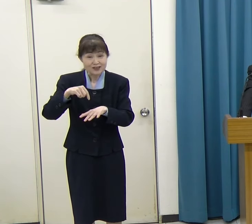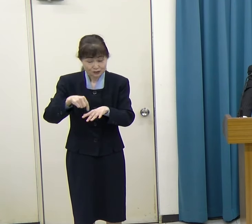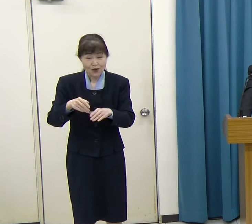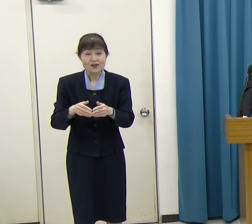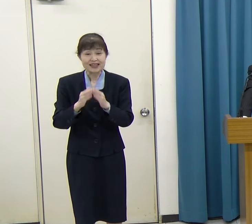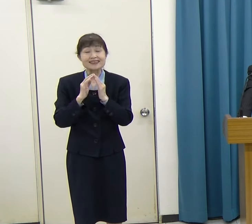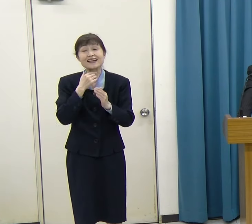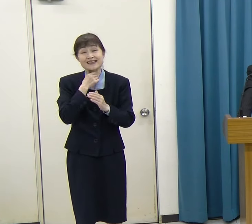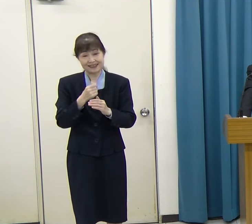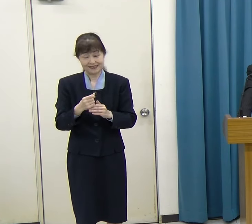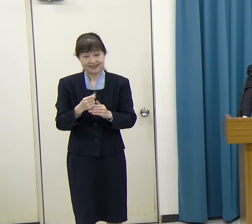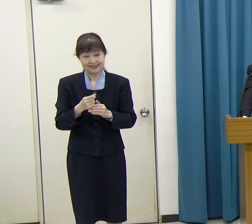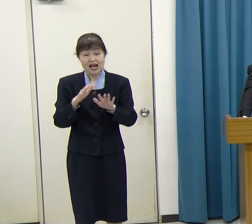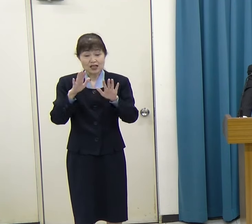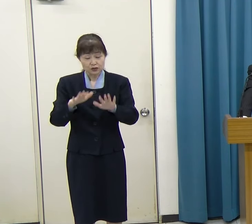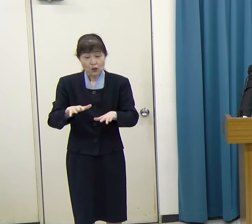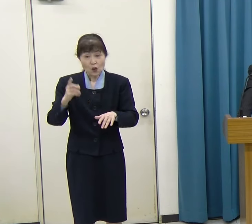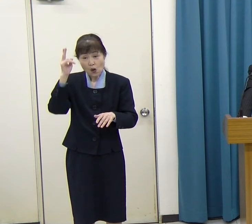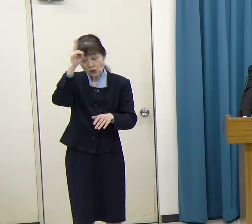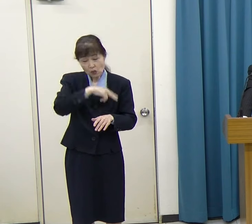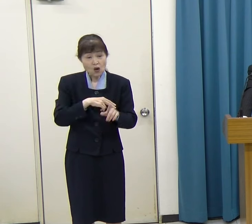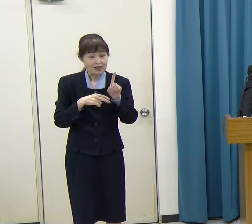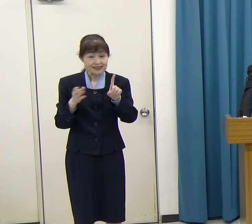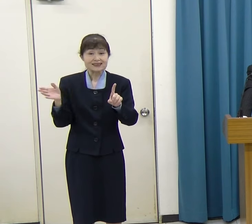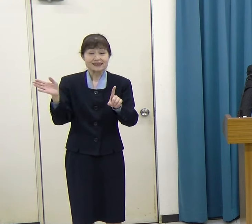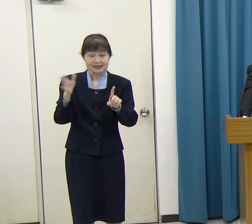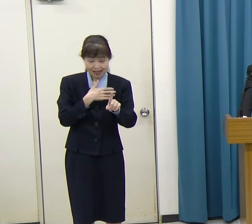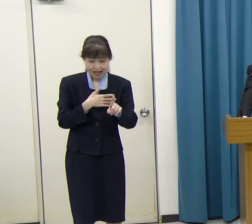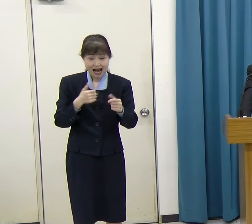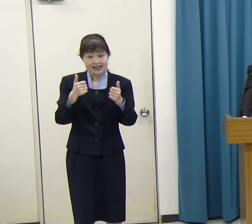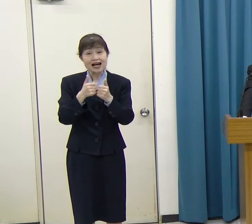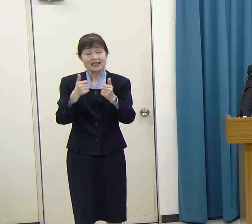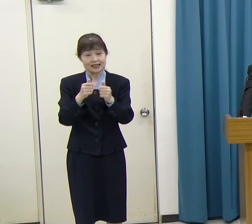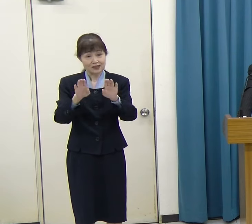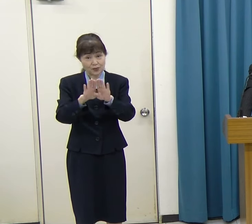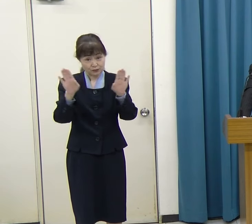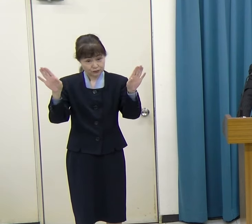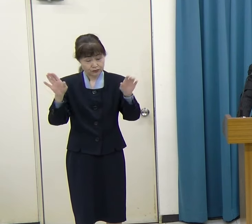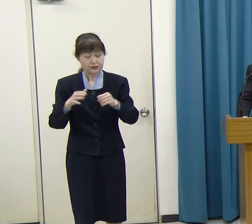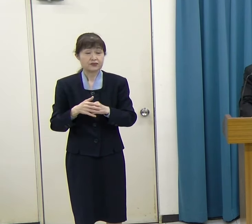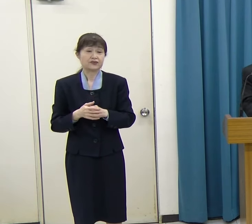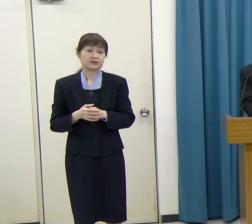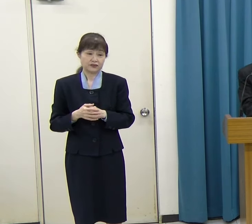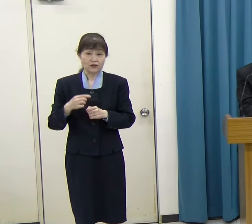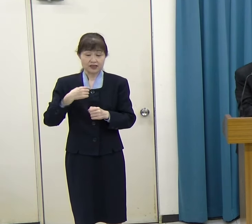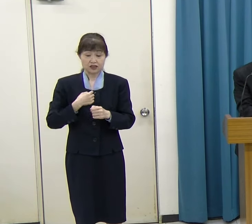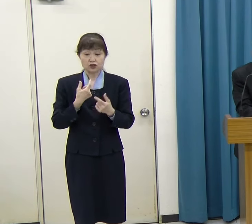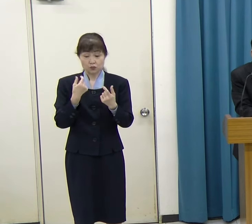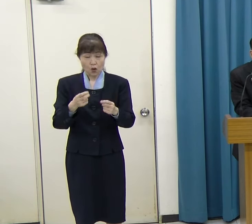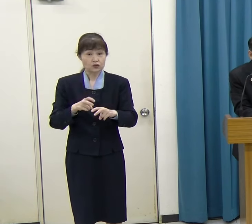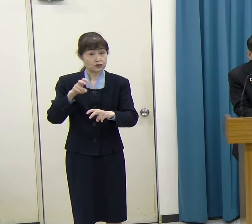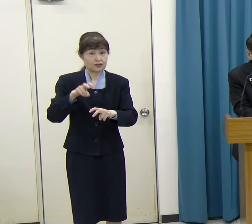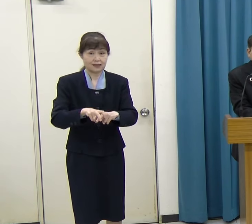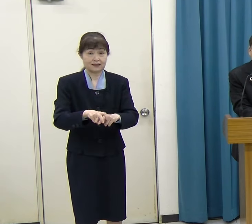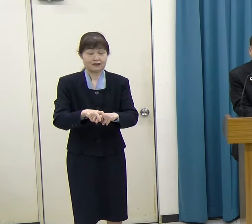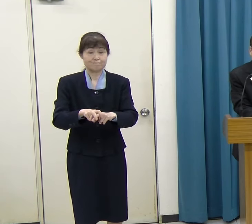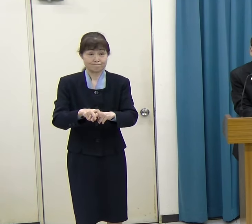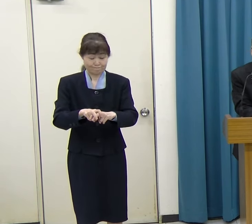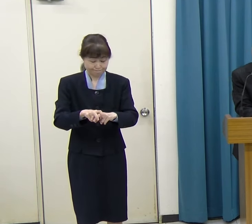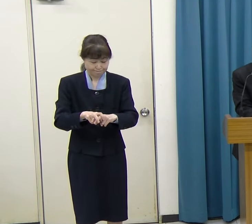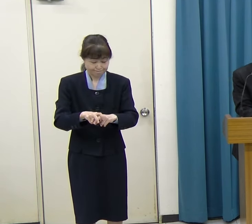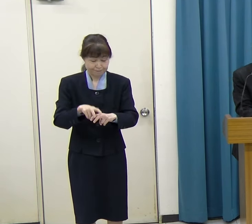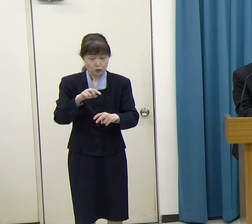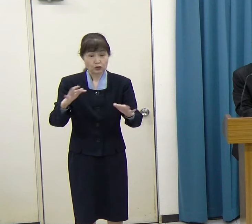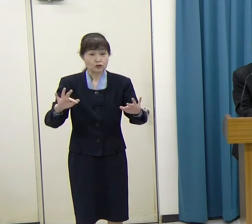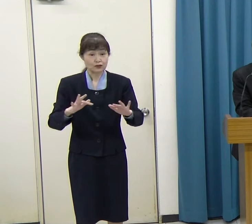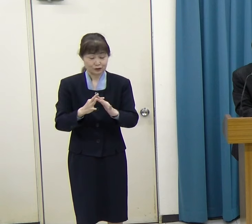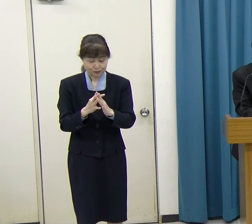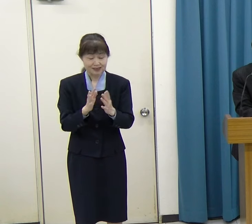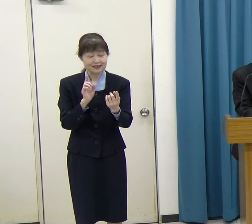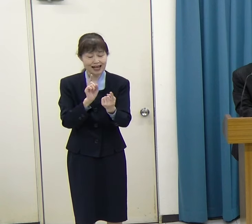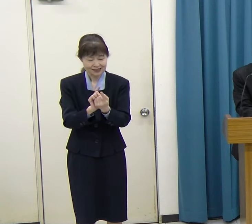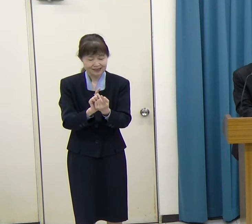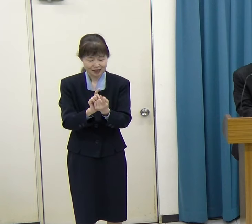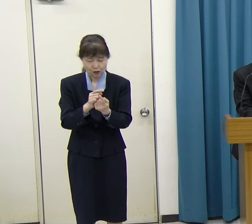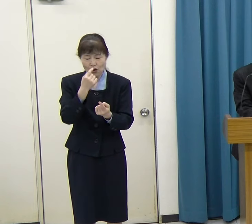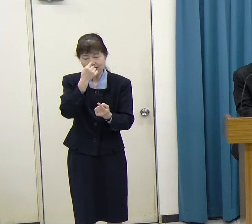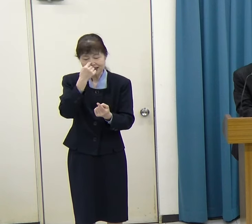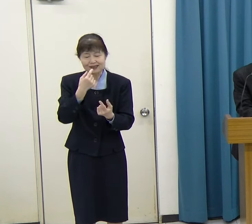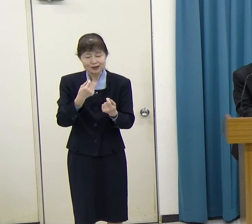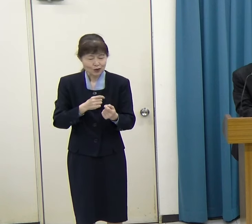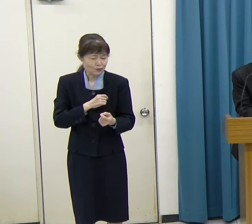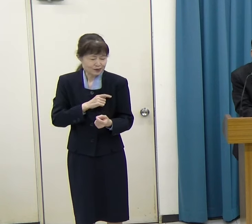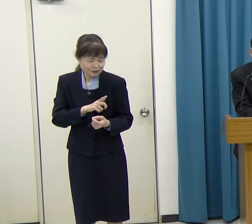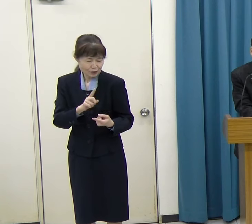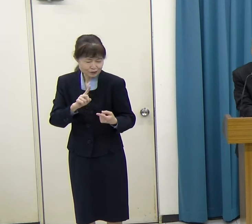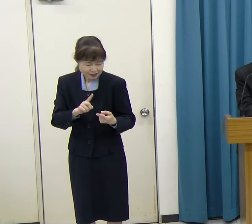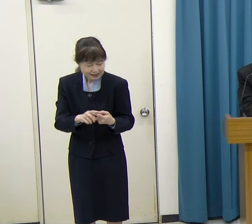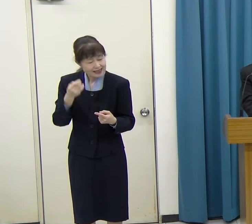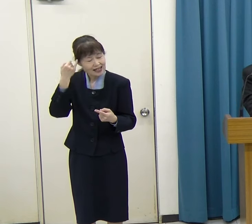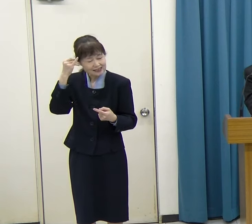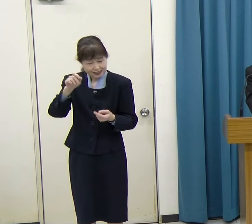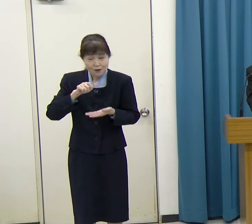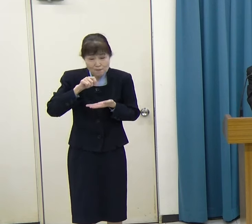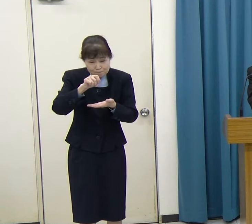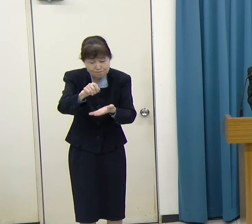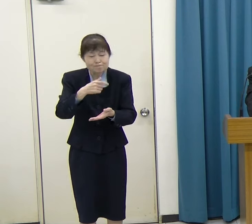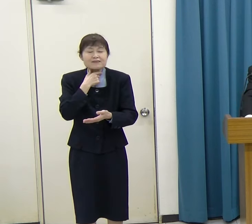本日１３時からキックオフ会議を開催します。私も出席し、この取り組みに対する熱い思いをしっかりお伝えしたいと思います。